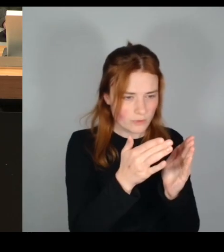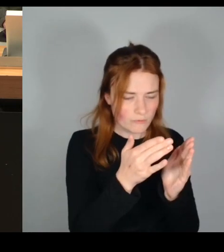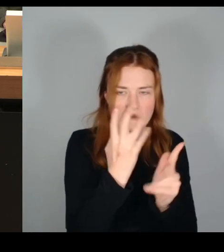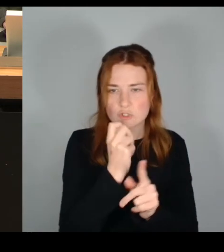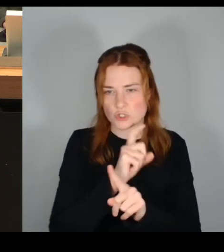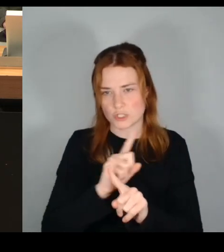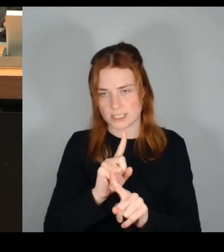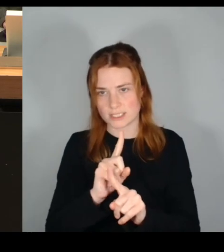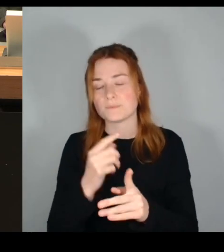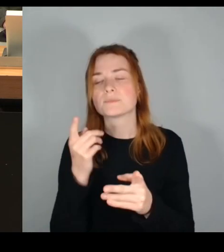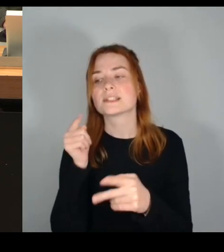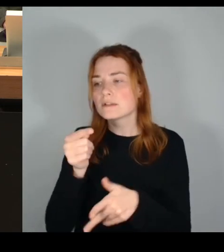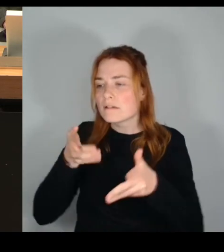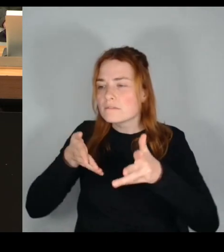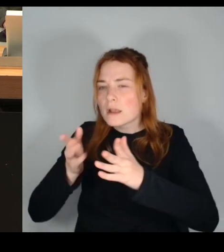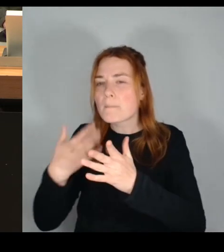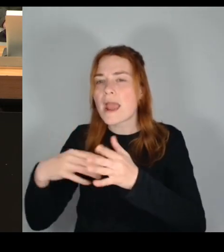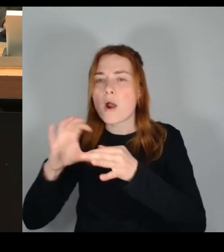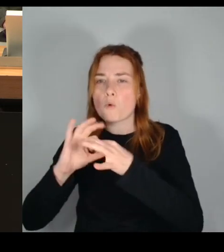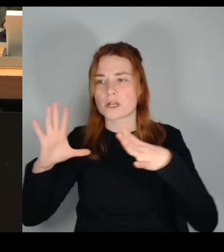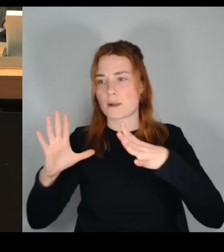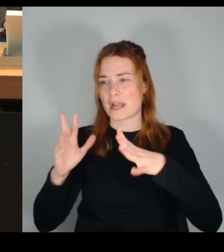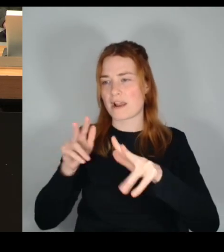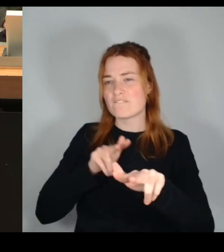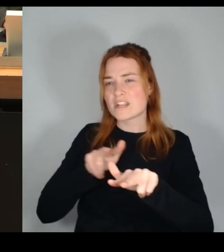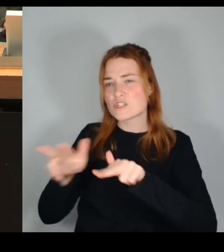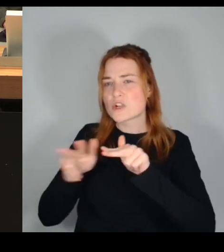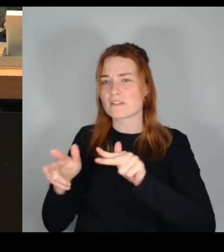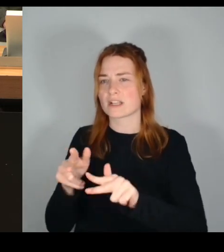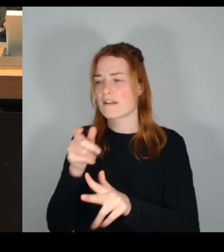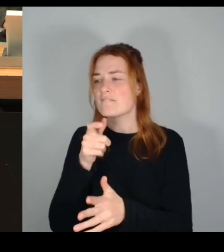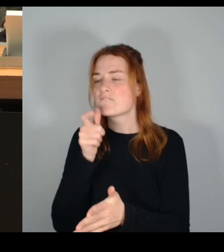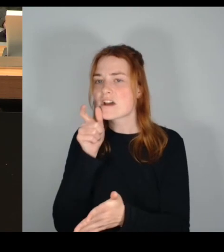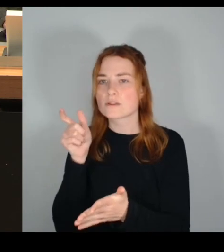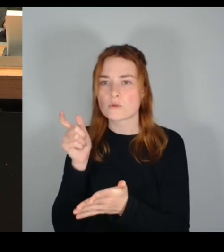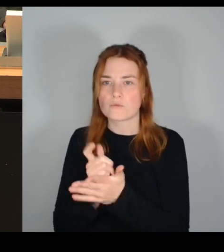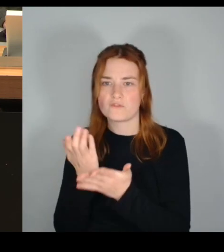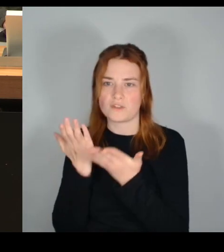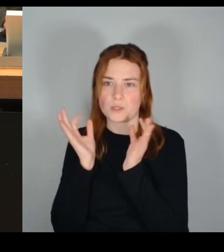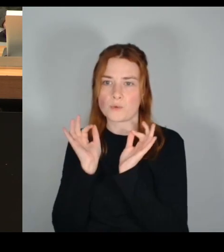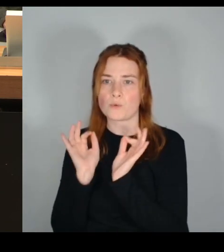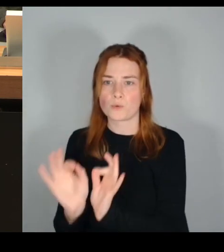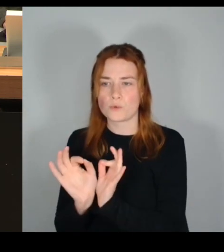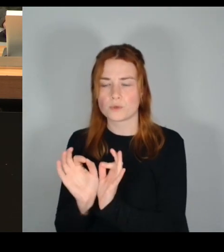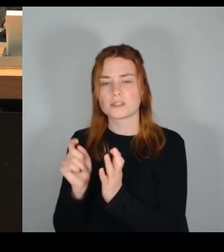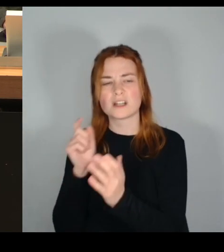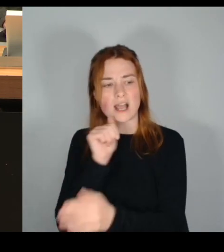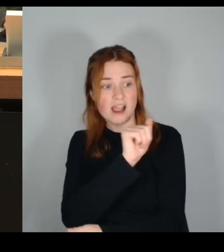Denn entgegen der von der AfD weit verbreiteten Erzählung ist Kernkraft weder günstig noch risikoarm.